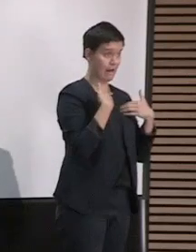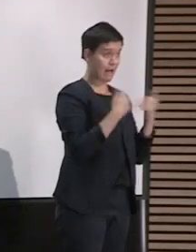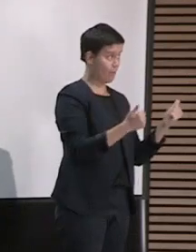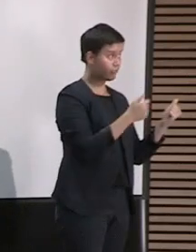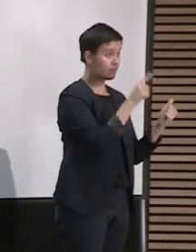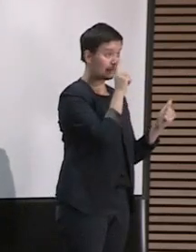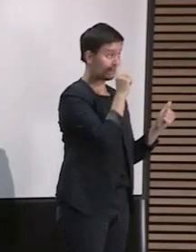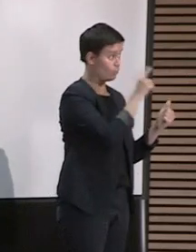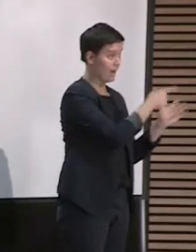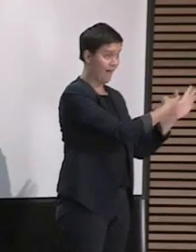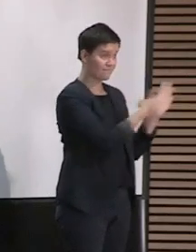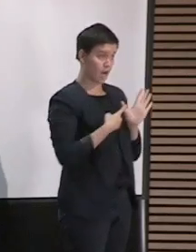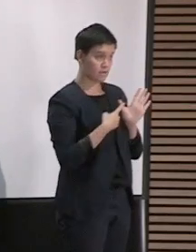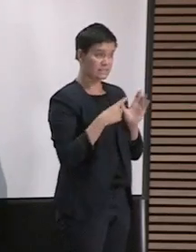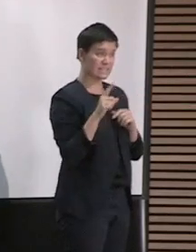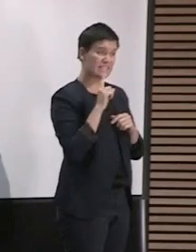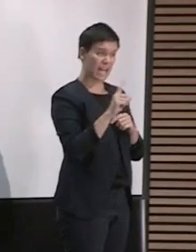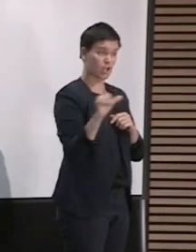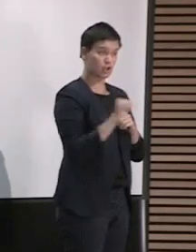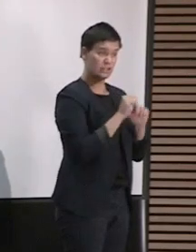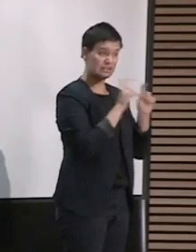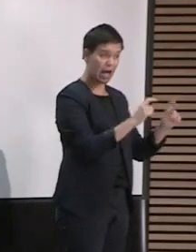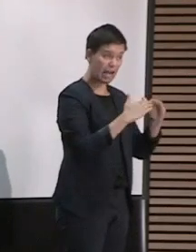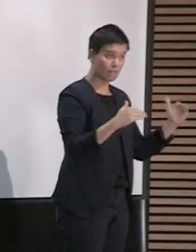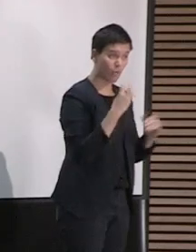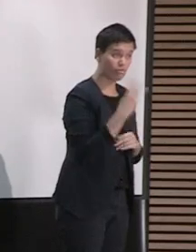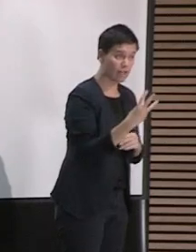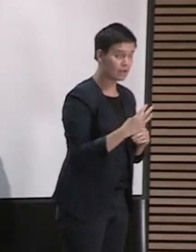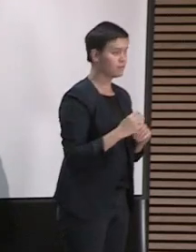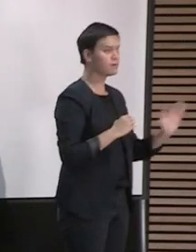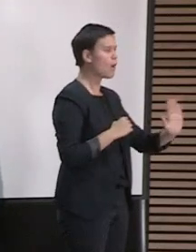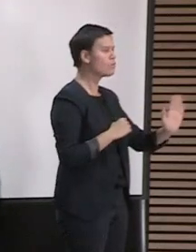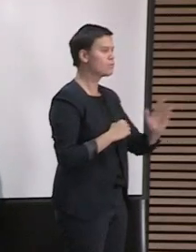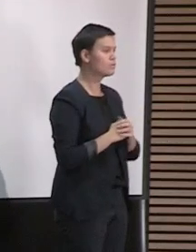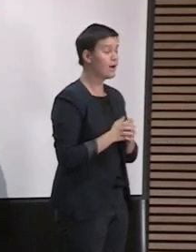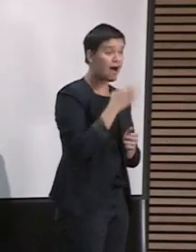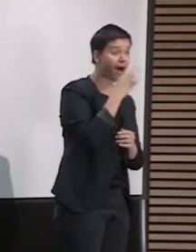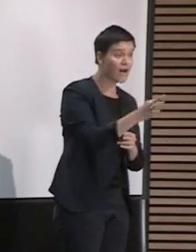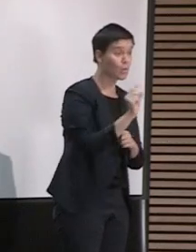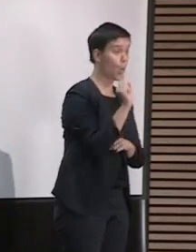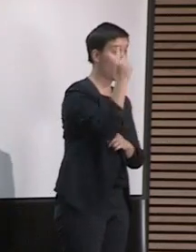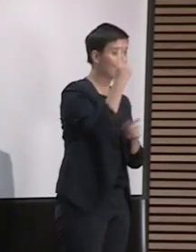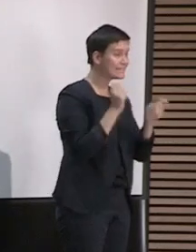i tetahi atu waahanga kei a